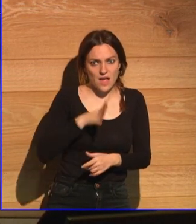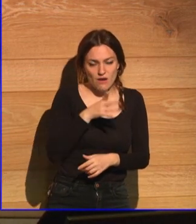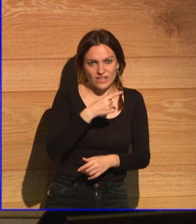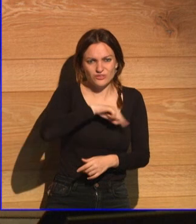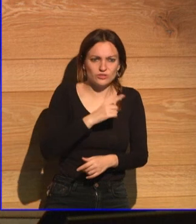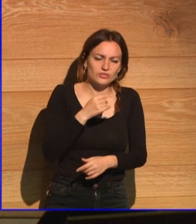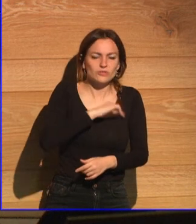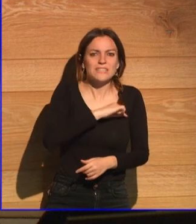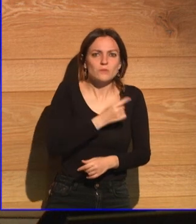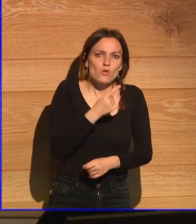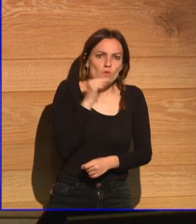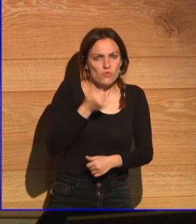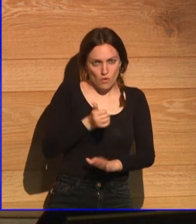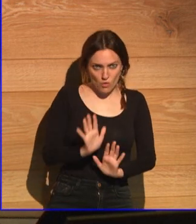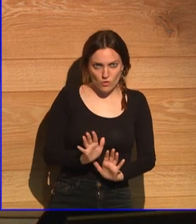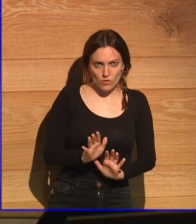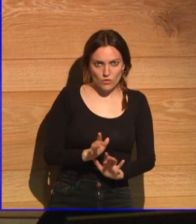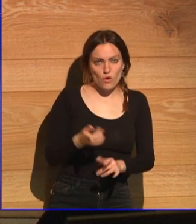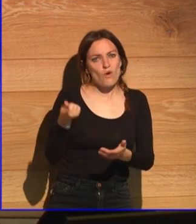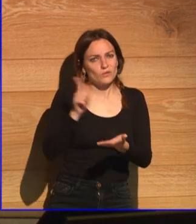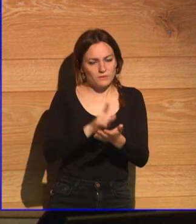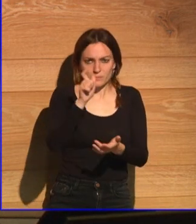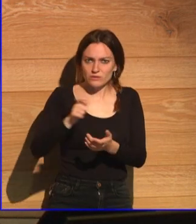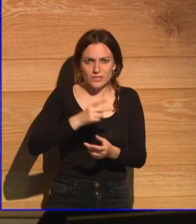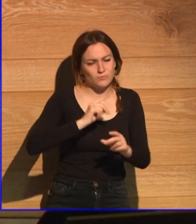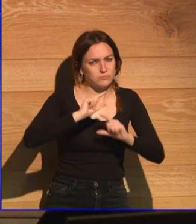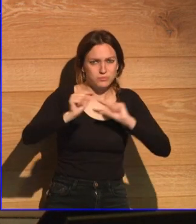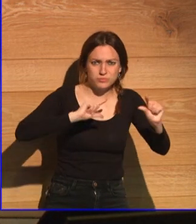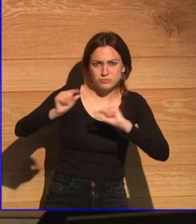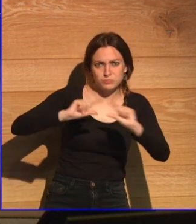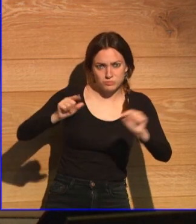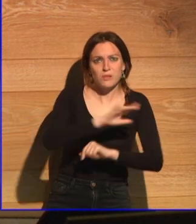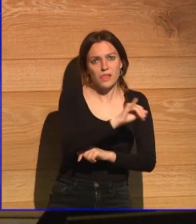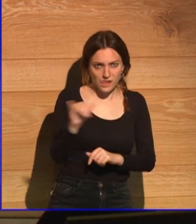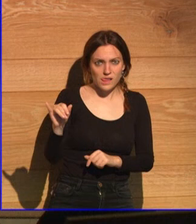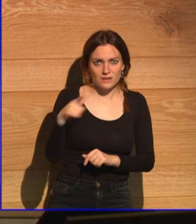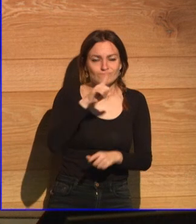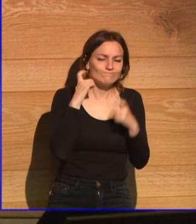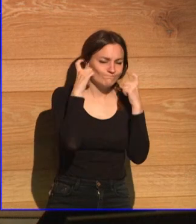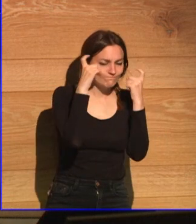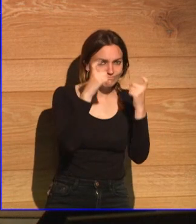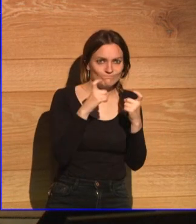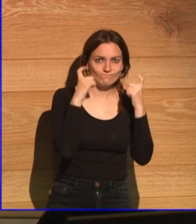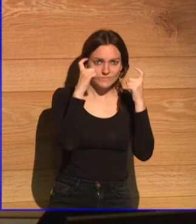Y de nuevo vuelve a haber refugiados, personas que huyen, que intentan